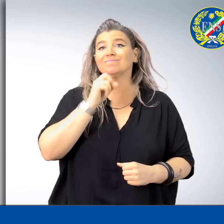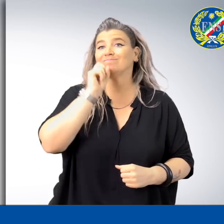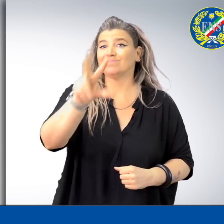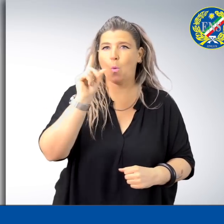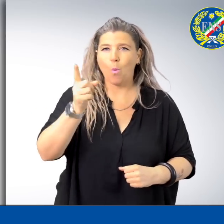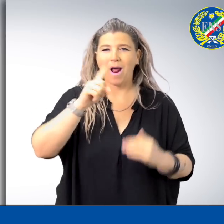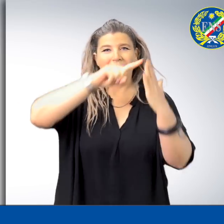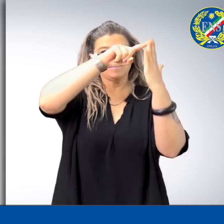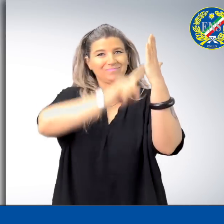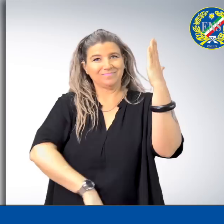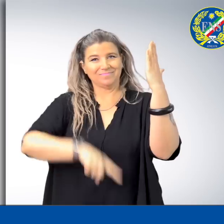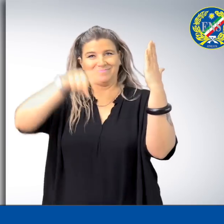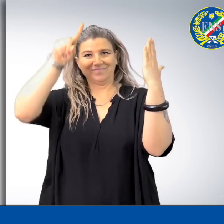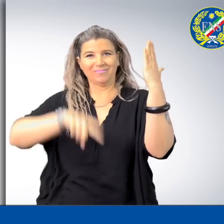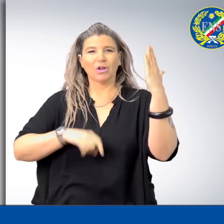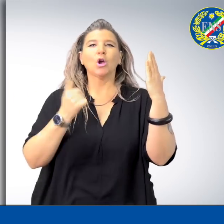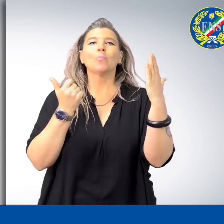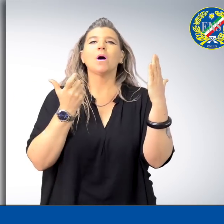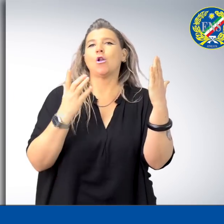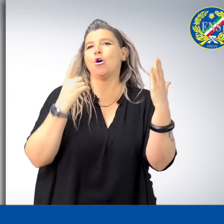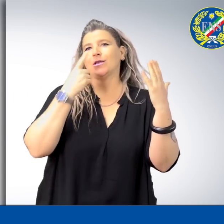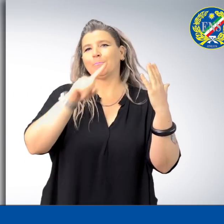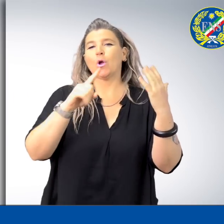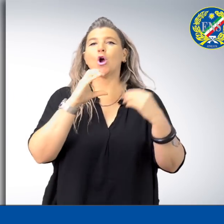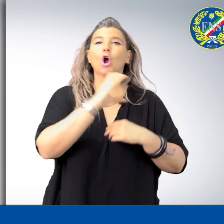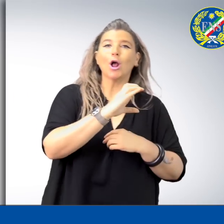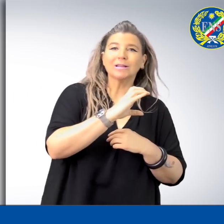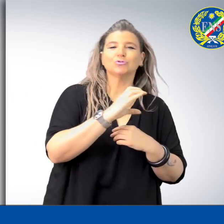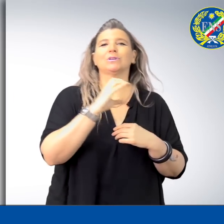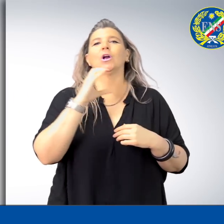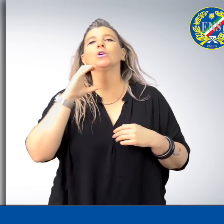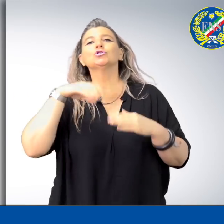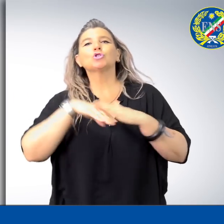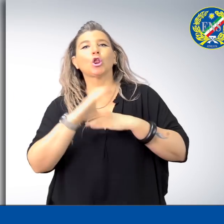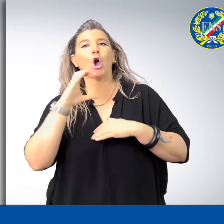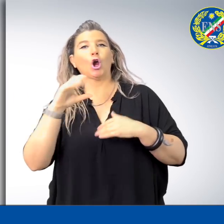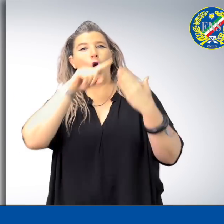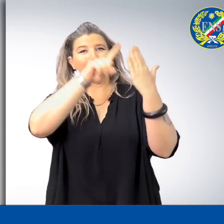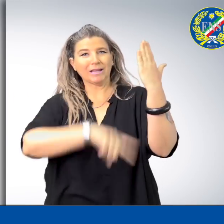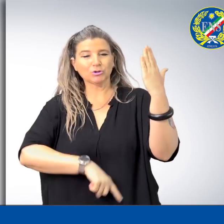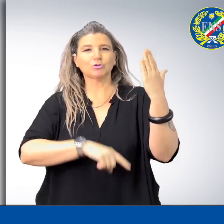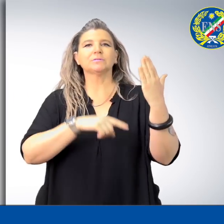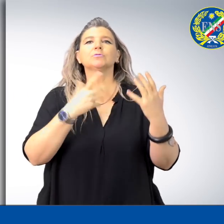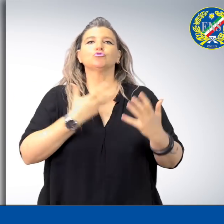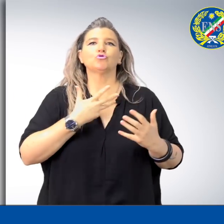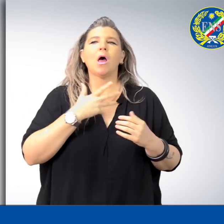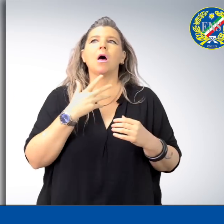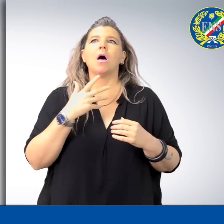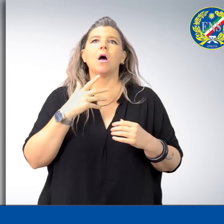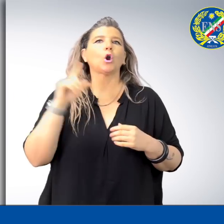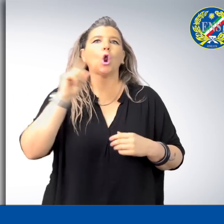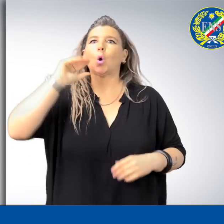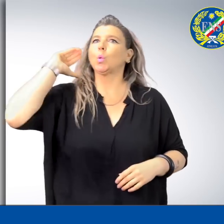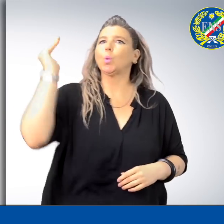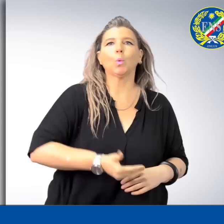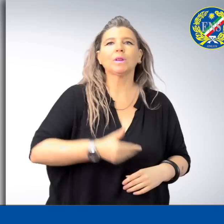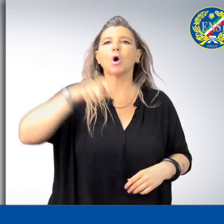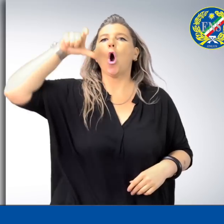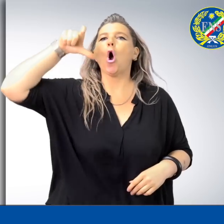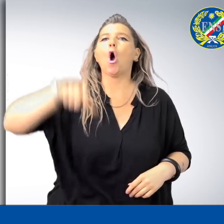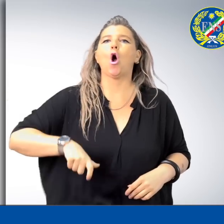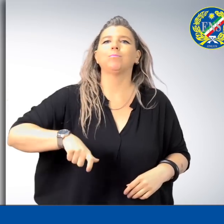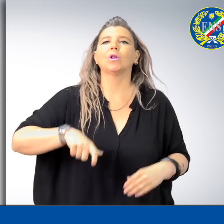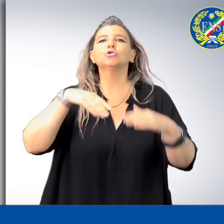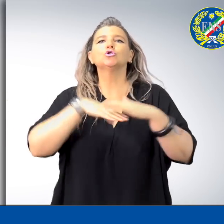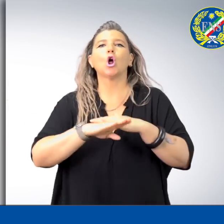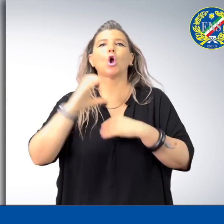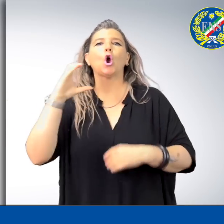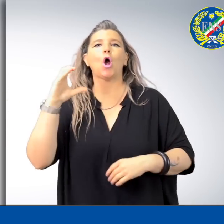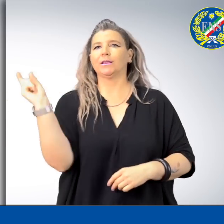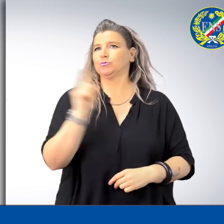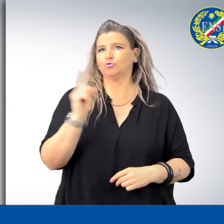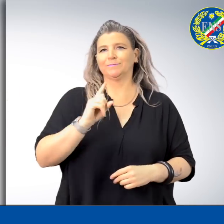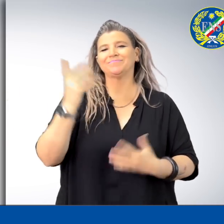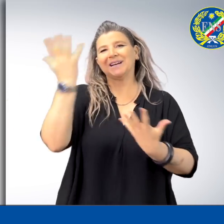Vi ricordo che nel retro della patente non c'è l'obbligo di vedere il sottocodice.